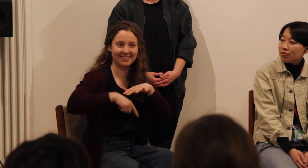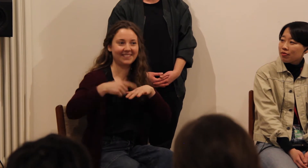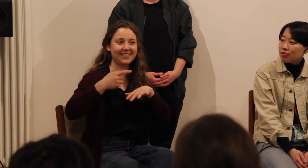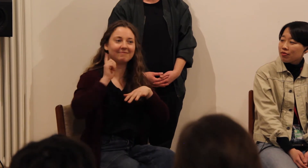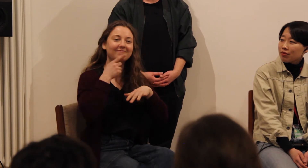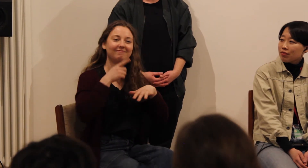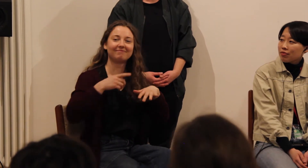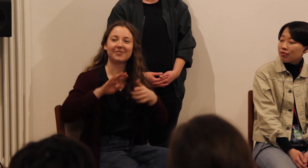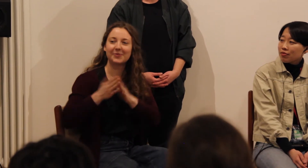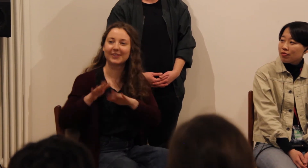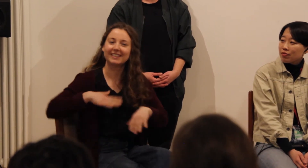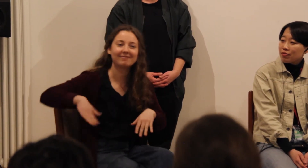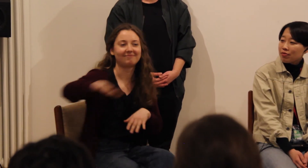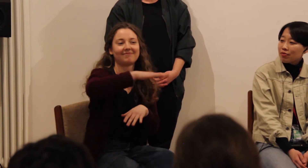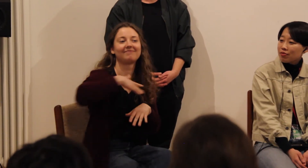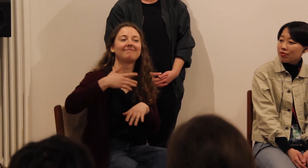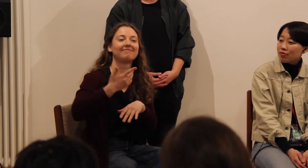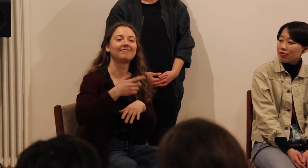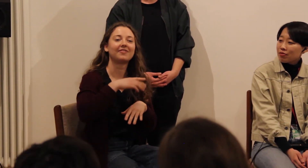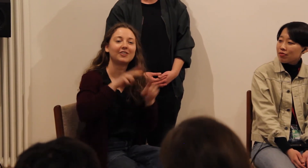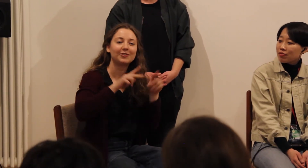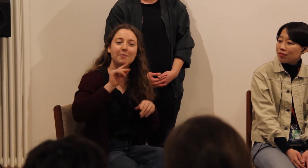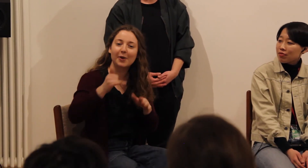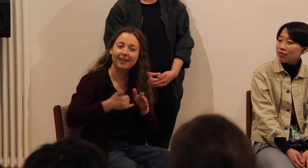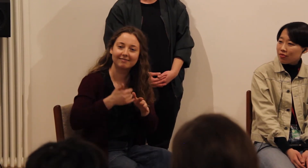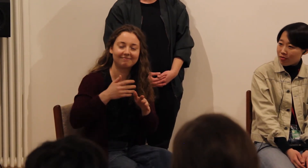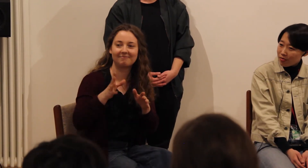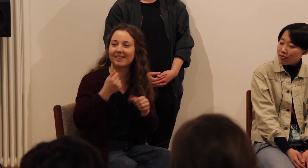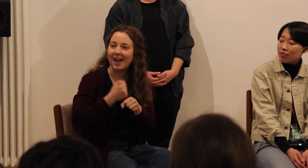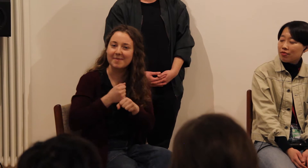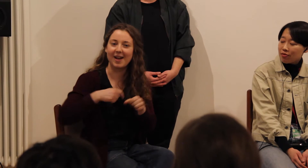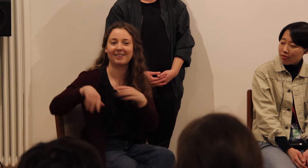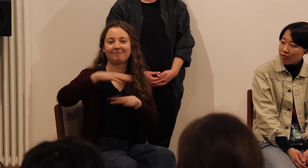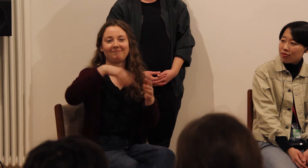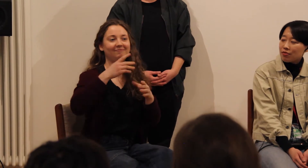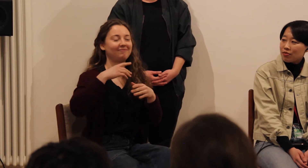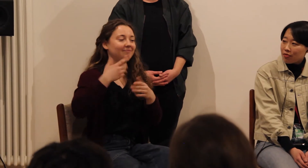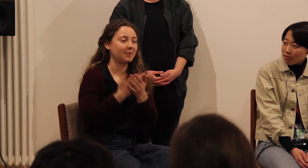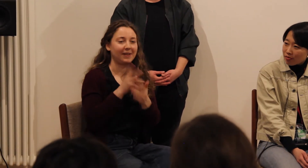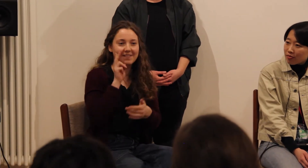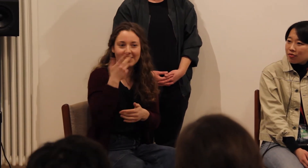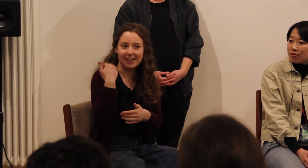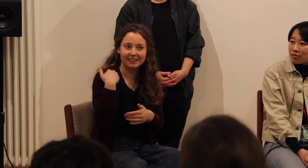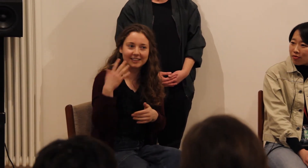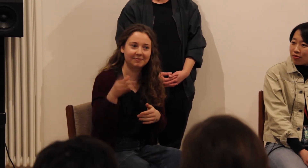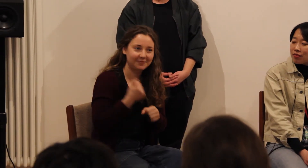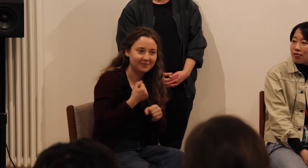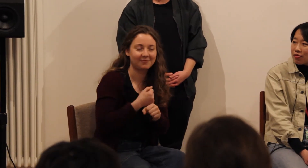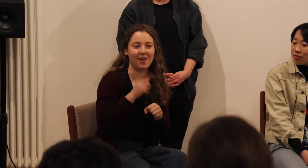und hab hier viele Netzwerke mit Tauben in der Deaf Community geknüpft, arbeite auch in dem Bereich.